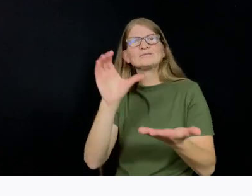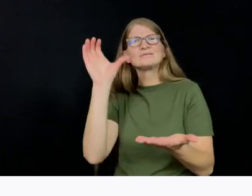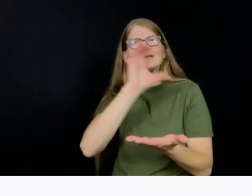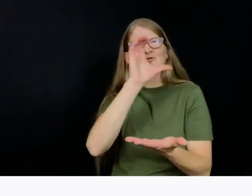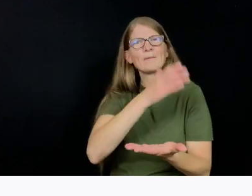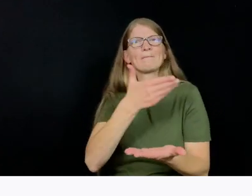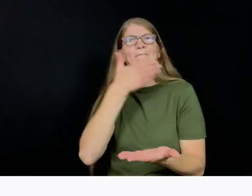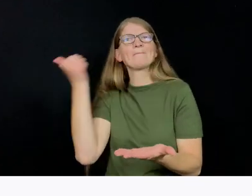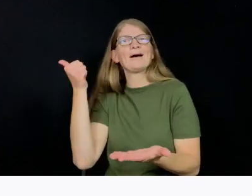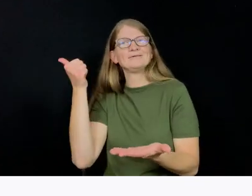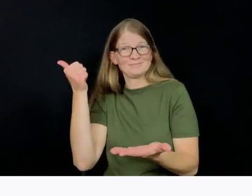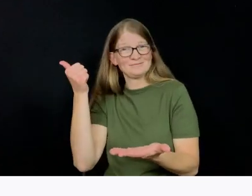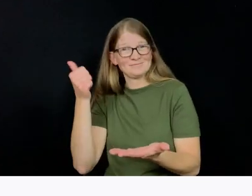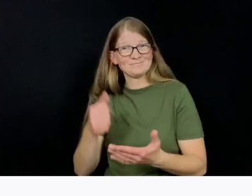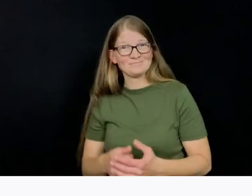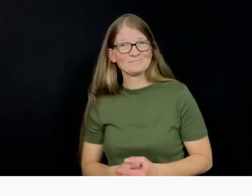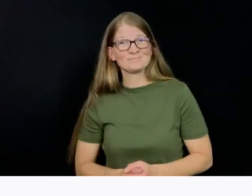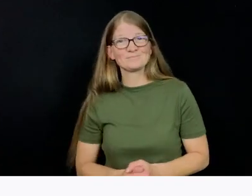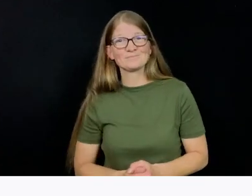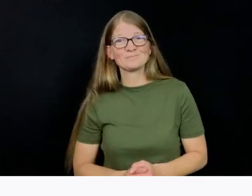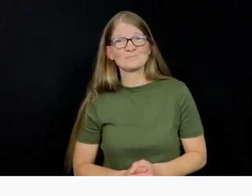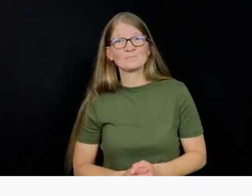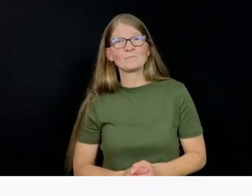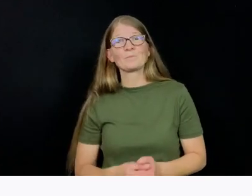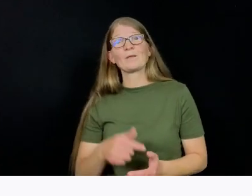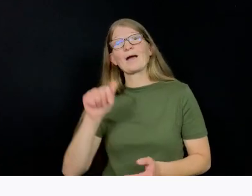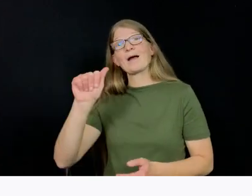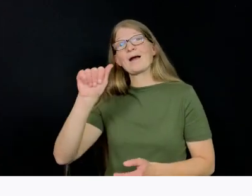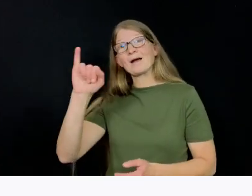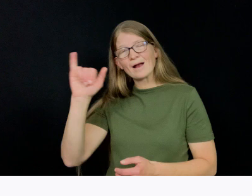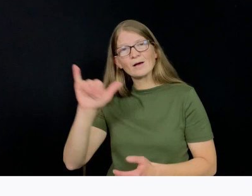ونحن متحمسون بشكل خاص للطرق التي يمكن أن يساعد بها الصحافة